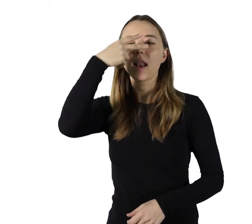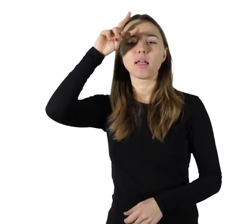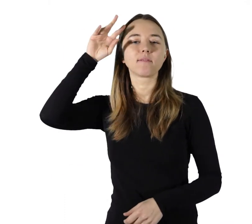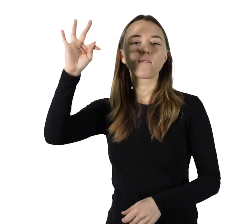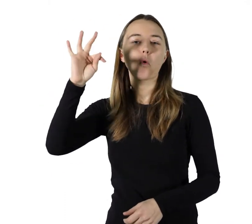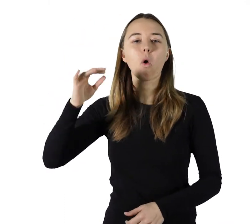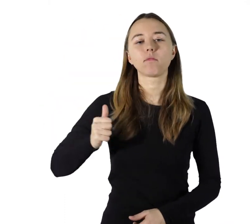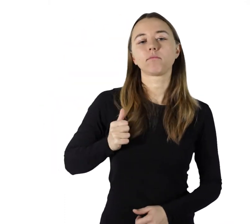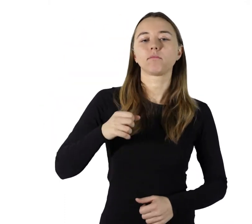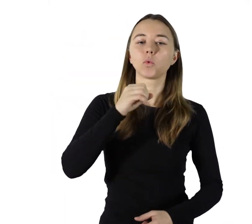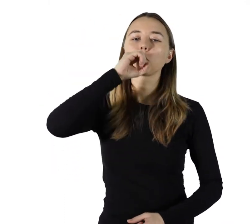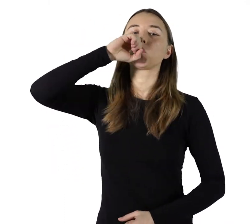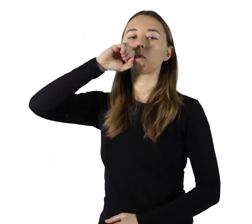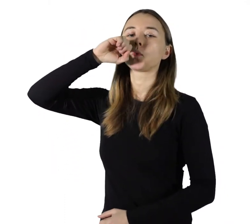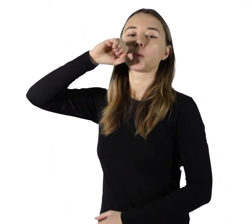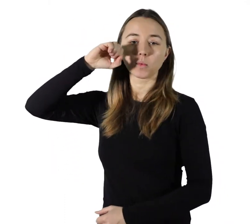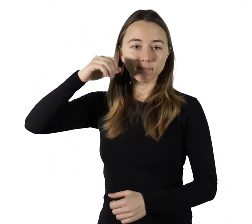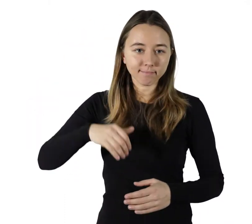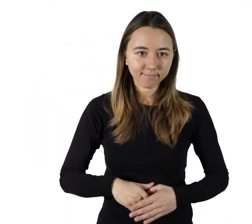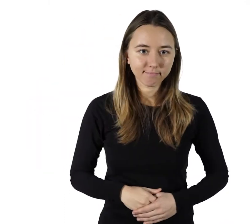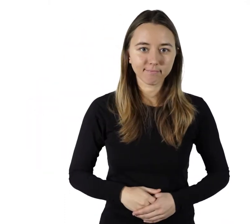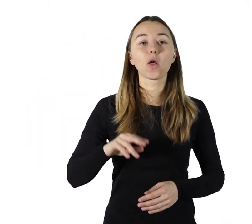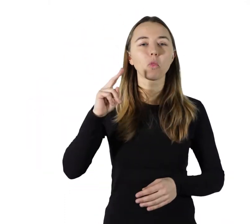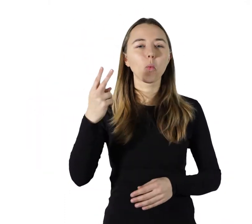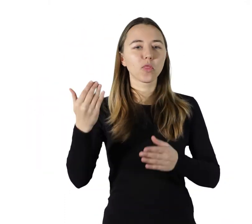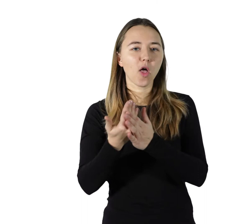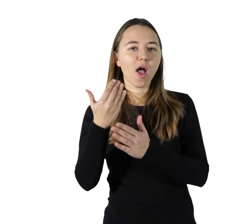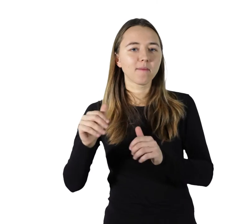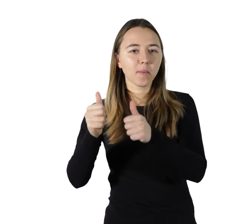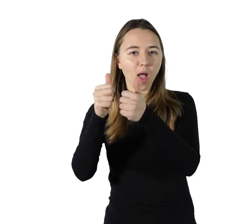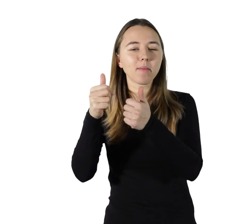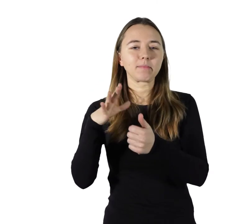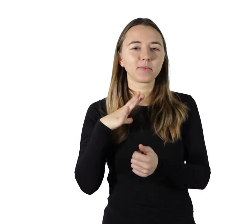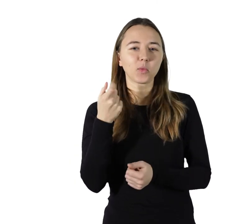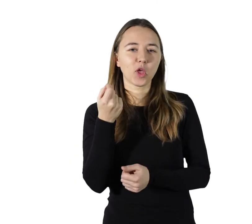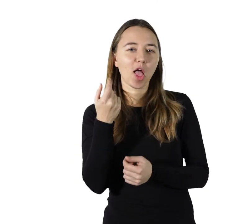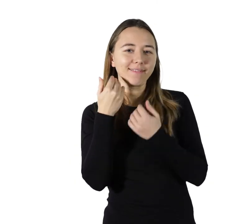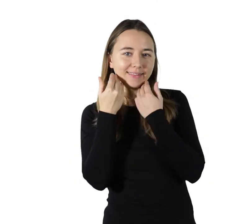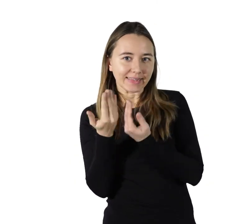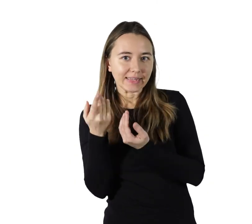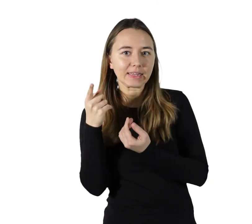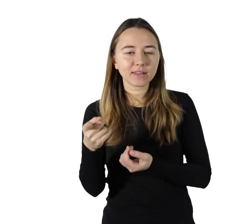prowadzonego przez litewskiego wojaka, dmącego w róg. Odsłonięciu drugiego pomnika towarzyszył mały skandal.